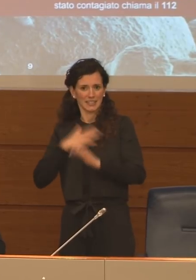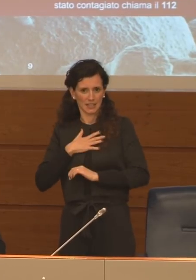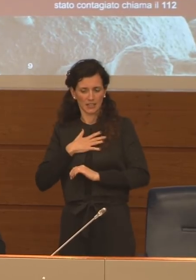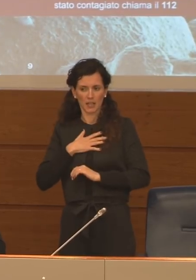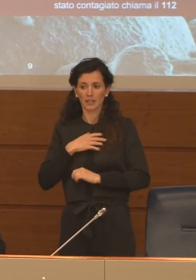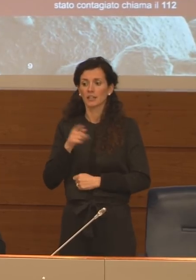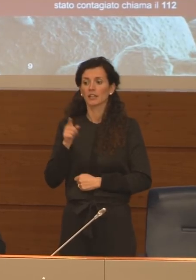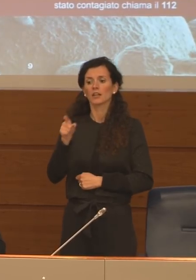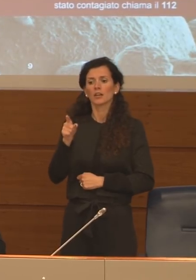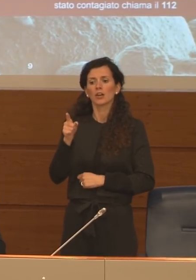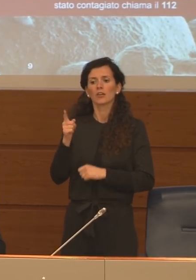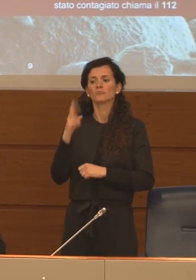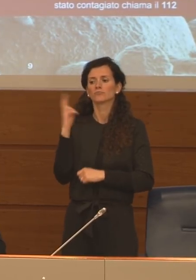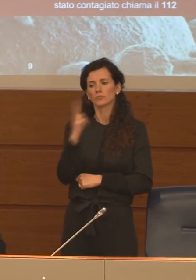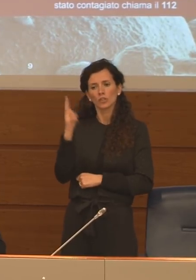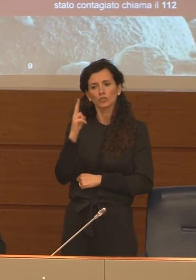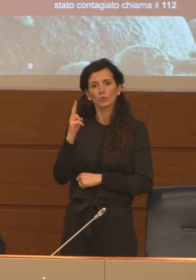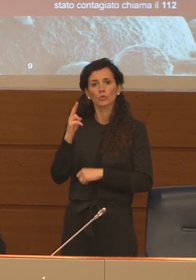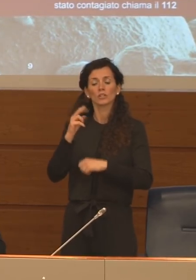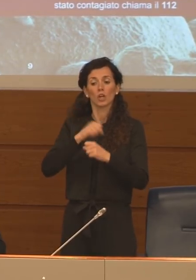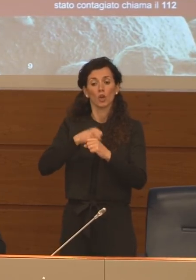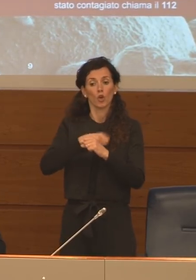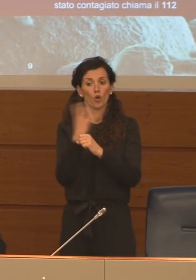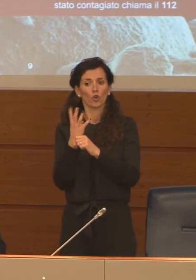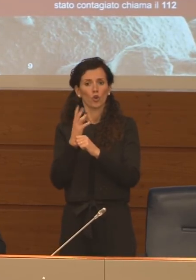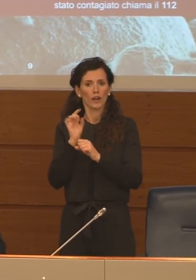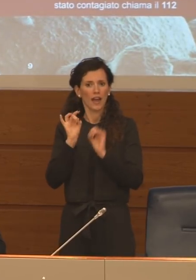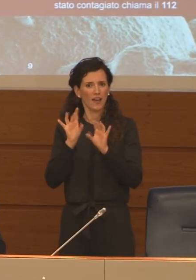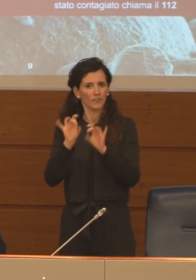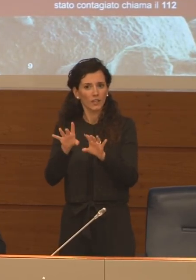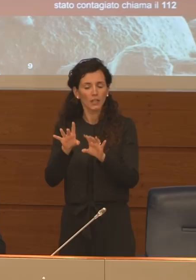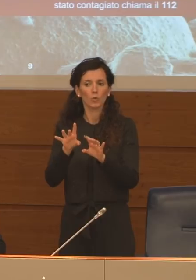per il coronavirus o meglio non sappiamo ancora se sono deceduti in